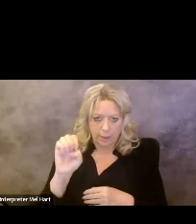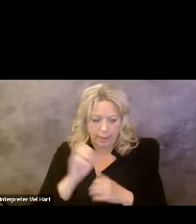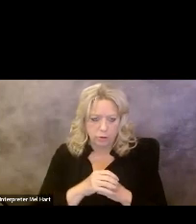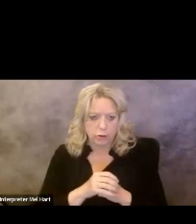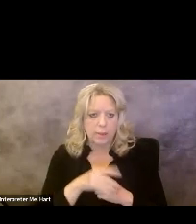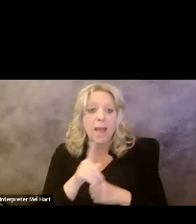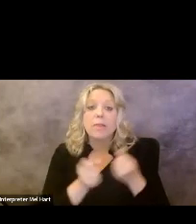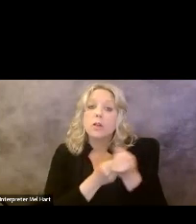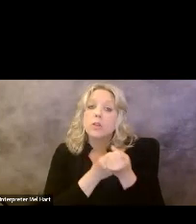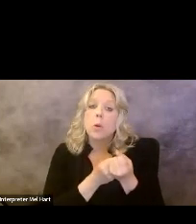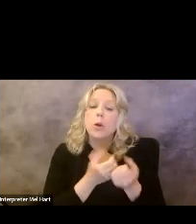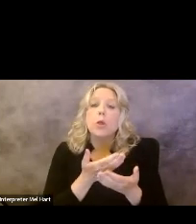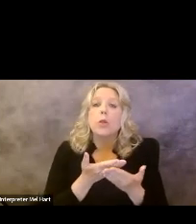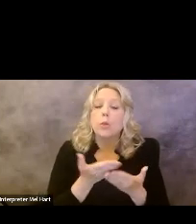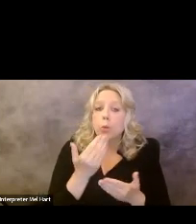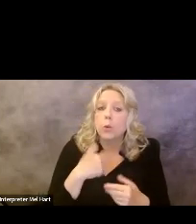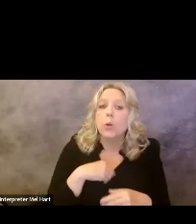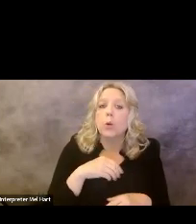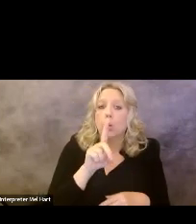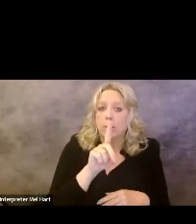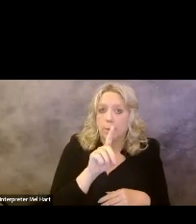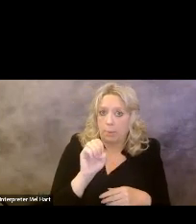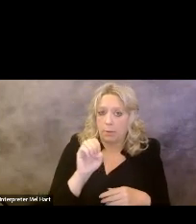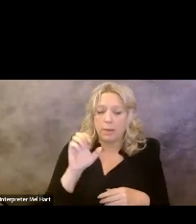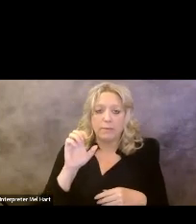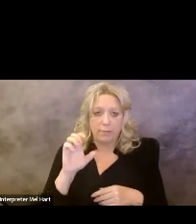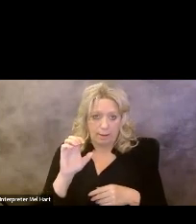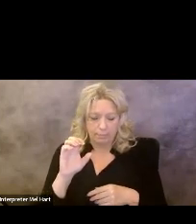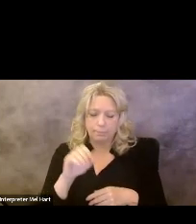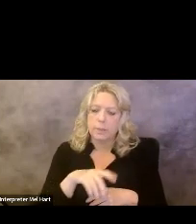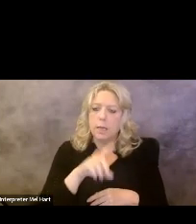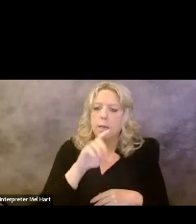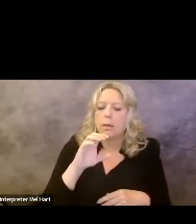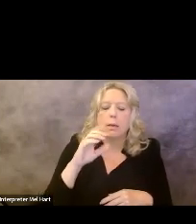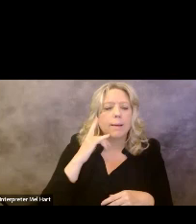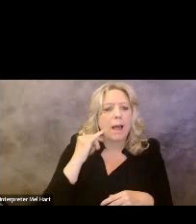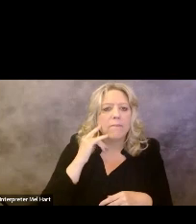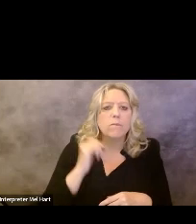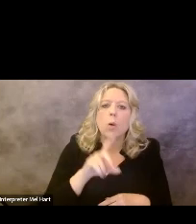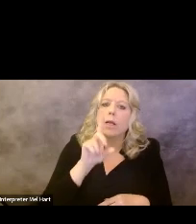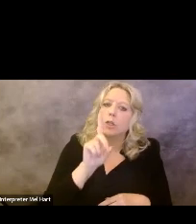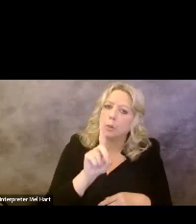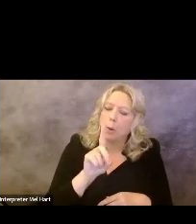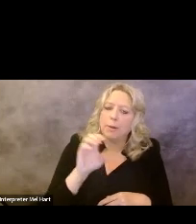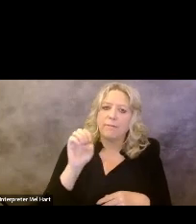de Educación de California y Seeds of Partnership, y el centro familiar atiende a familias que tienen hijos